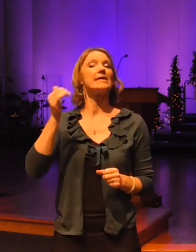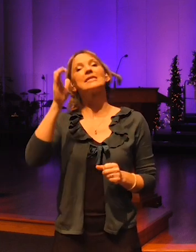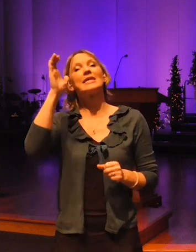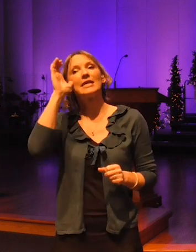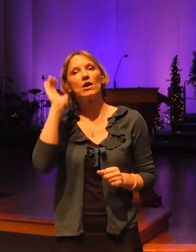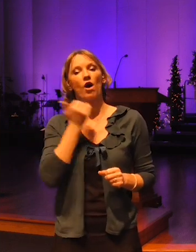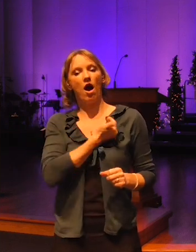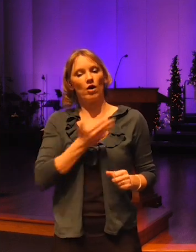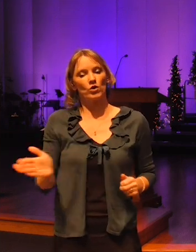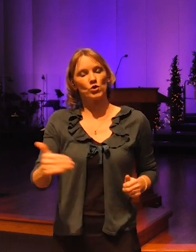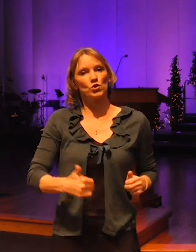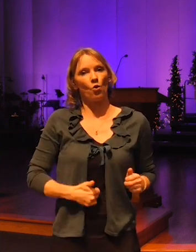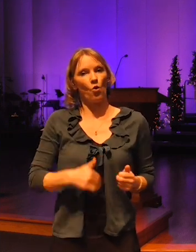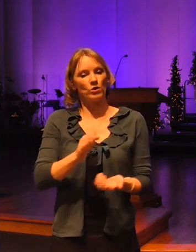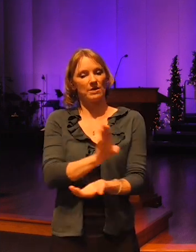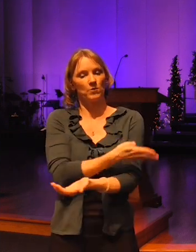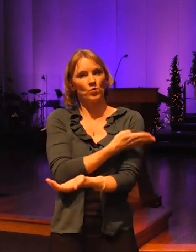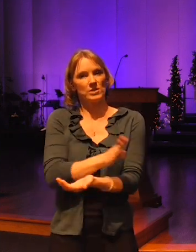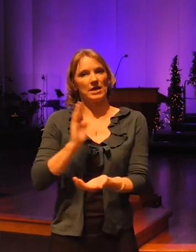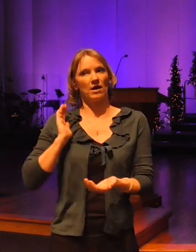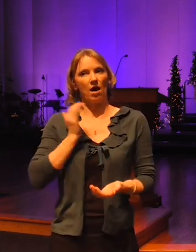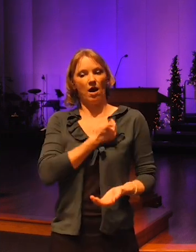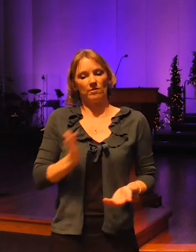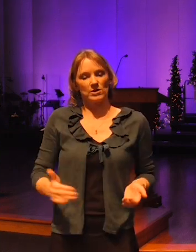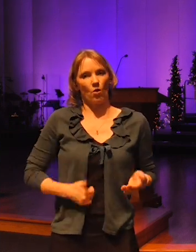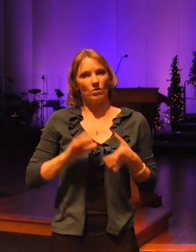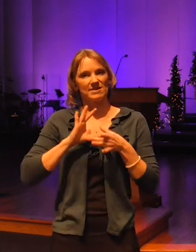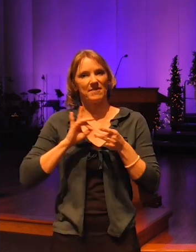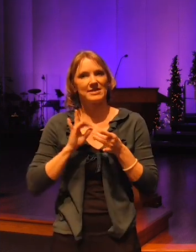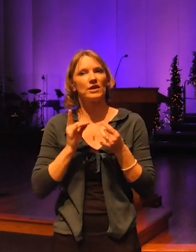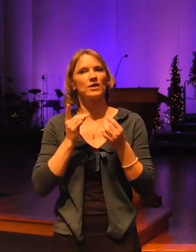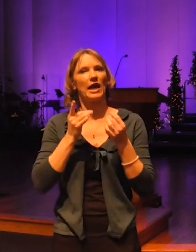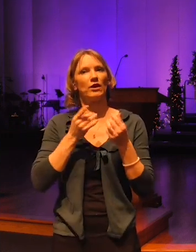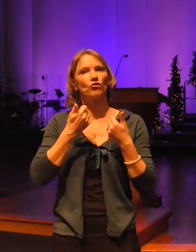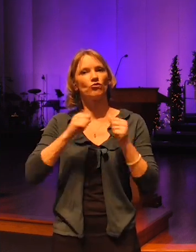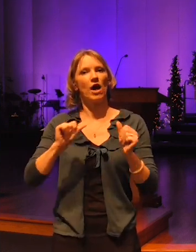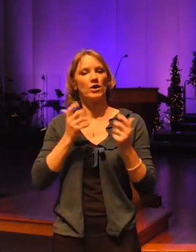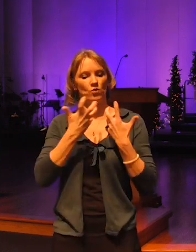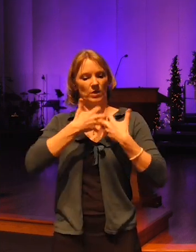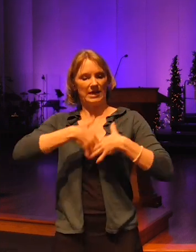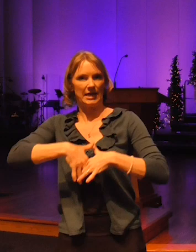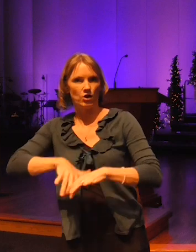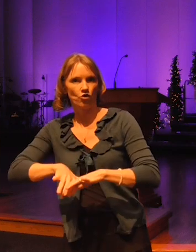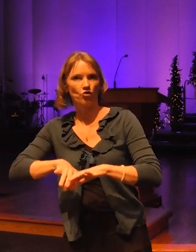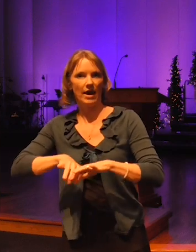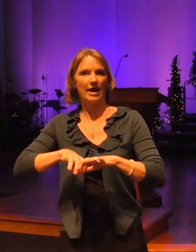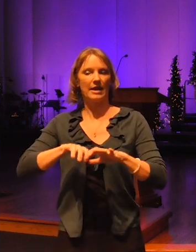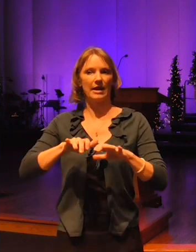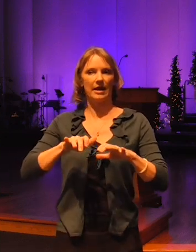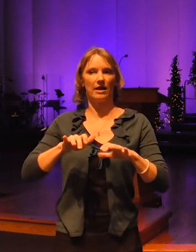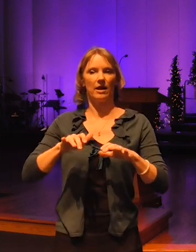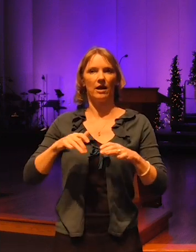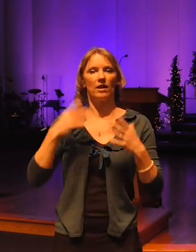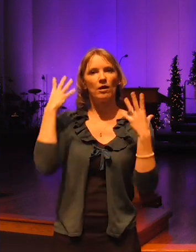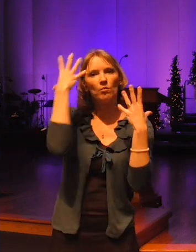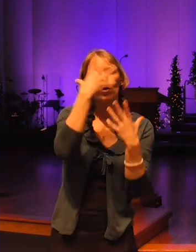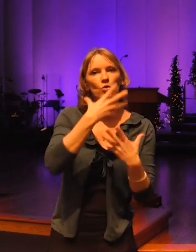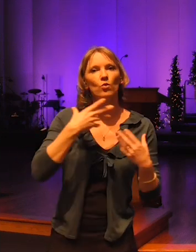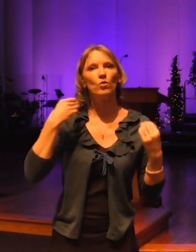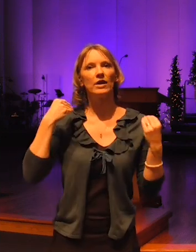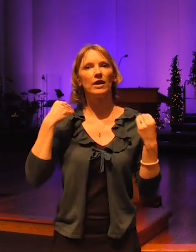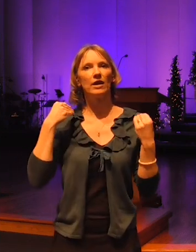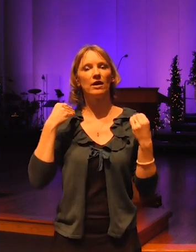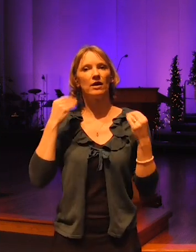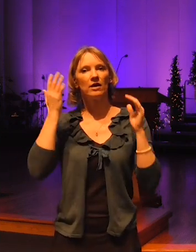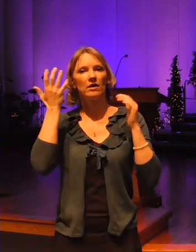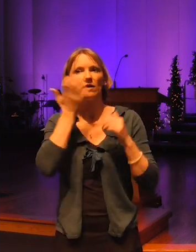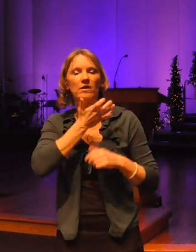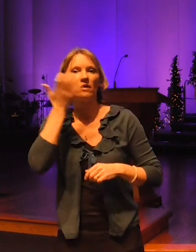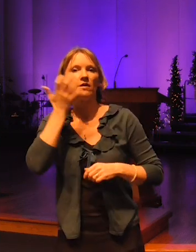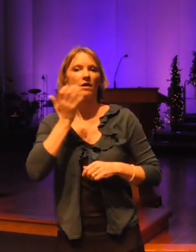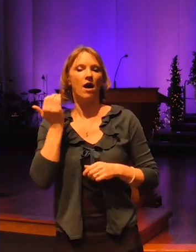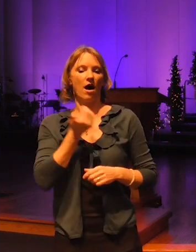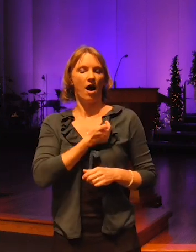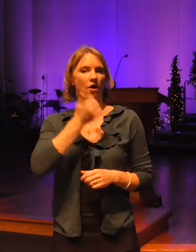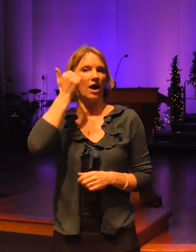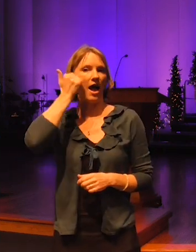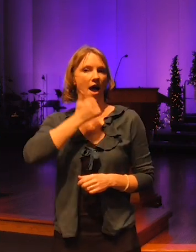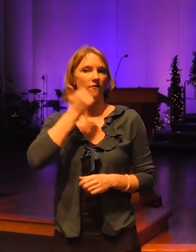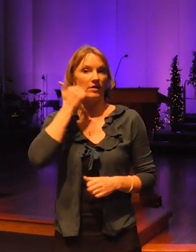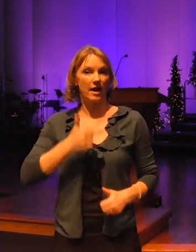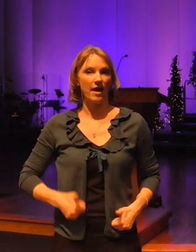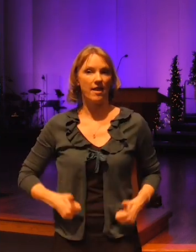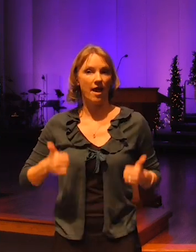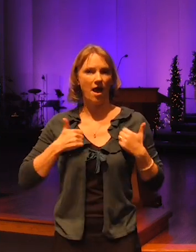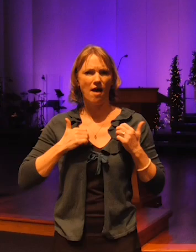integrarla armoniosamente en el tejido, la belleza y el esplendor de nuestra vida cotidiana. Primero